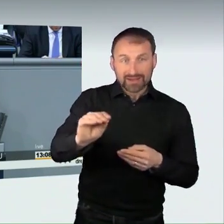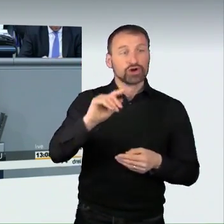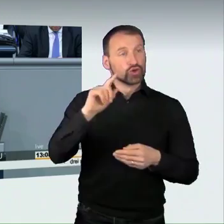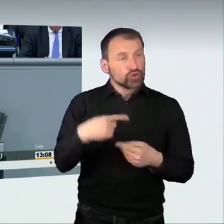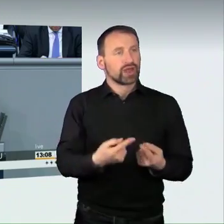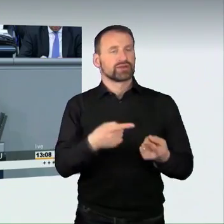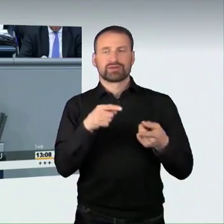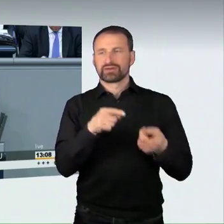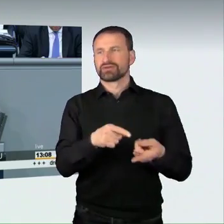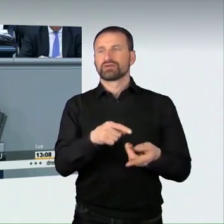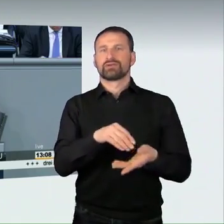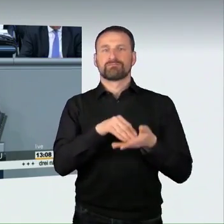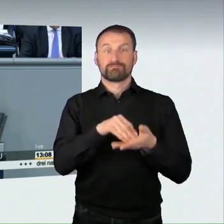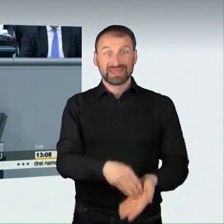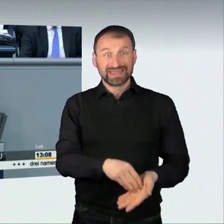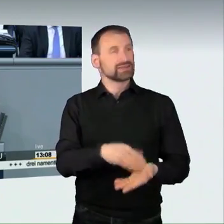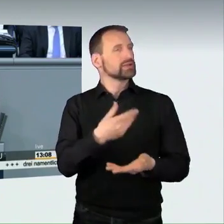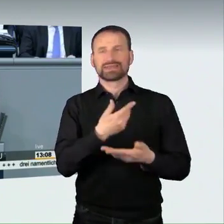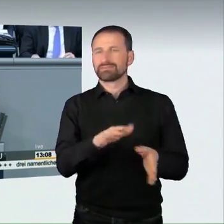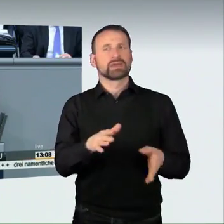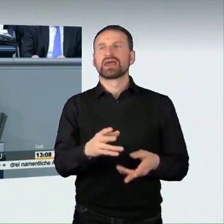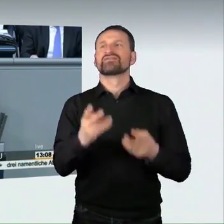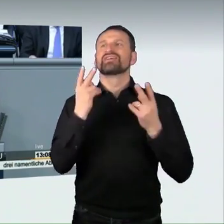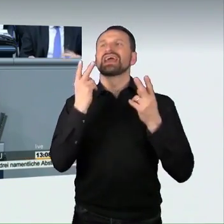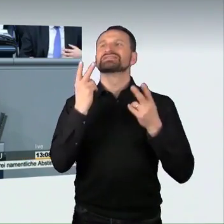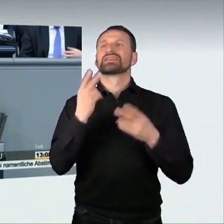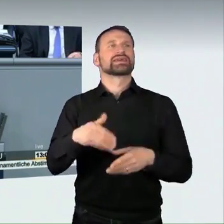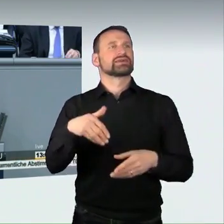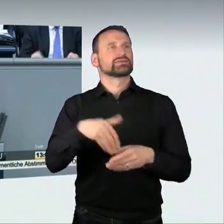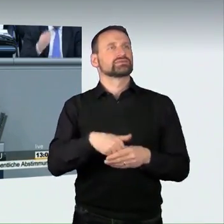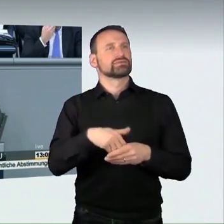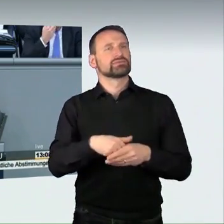die wesentlichen Leistungen, die Zurverfügungstellung der Mietsache,